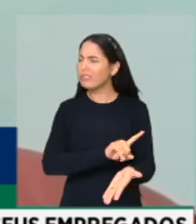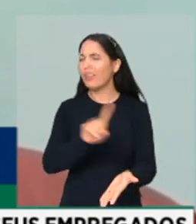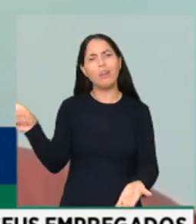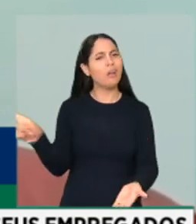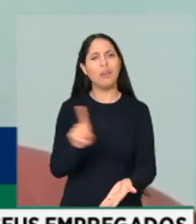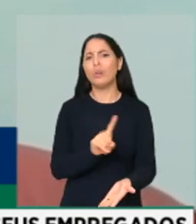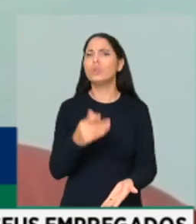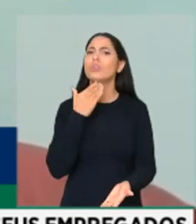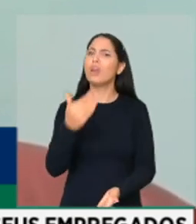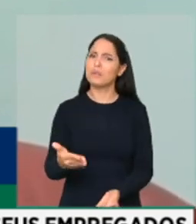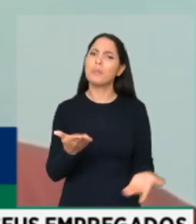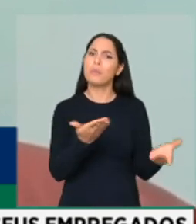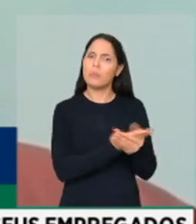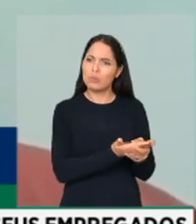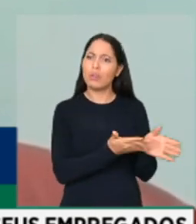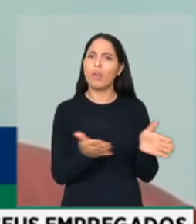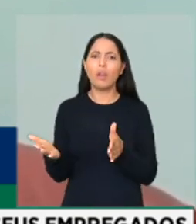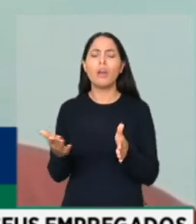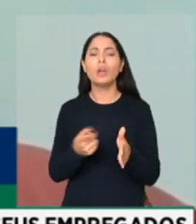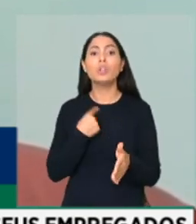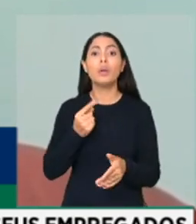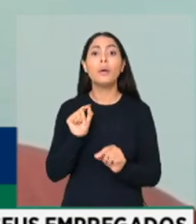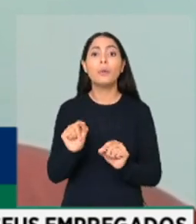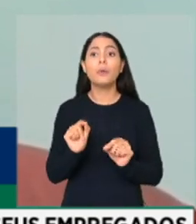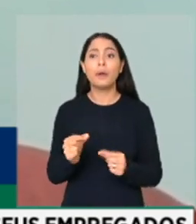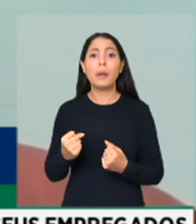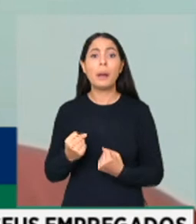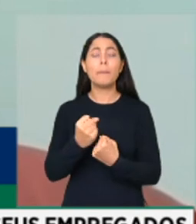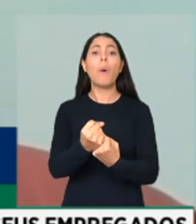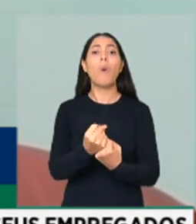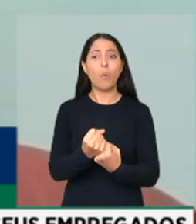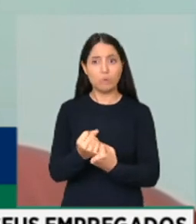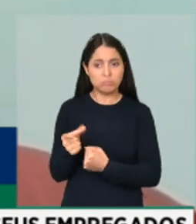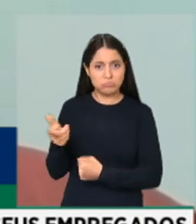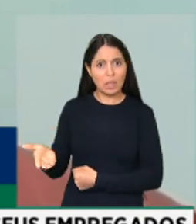PREÇOS VIS. PEDIR QUE A GENTE POSSA CONSEGUIR INTERMEDIAR O